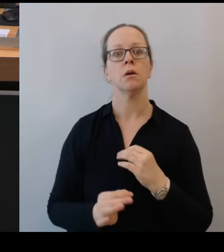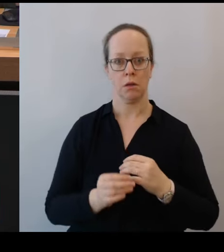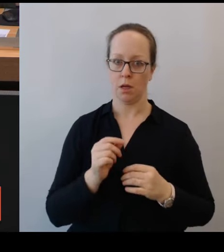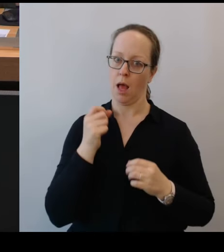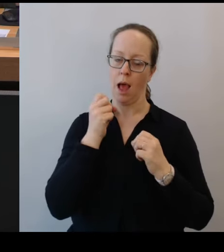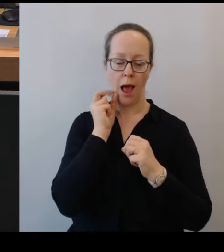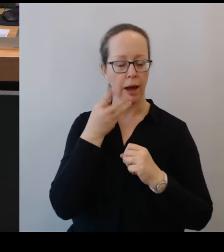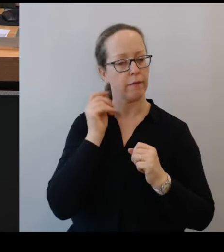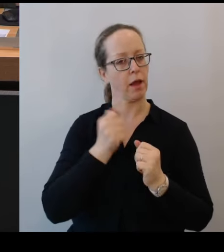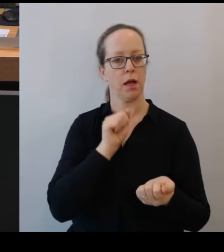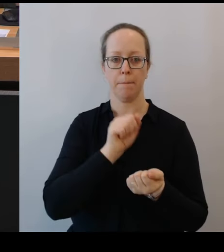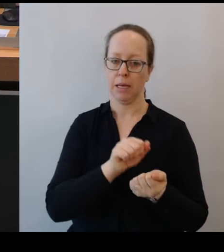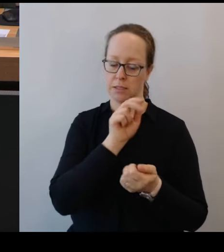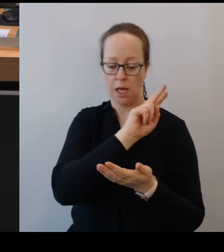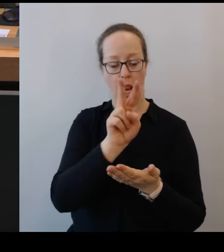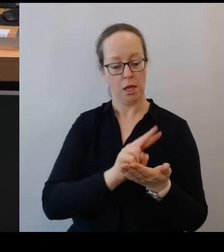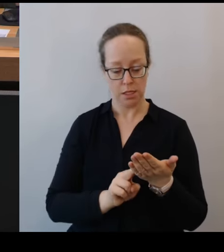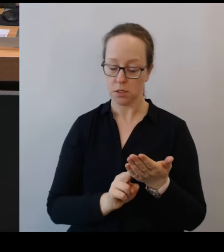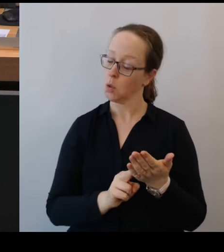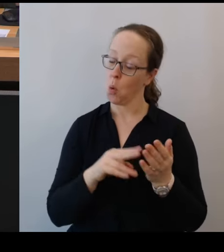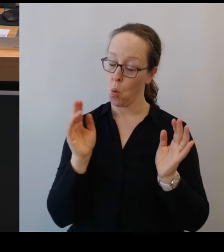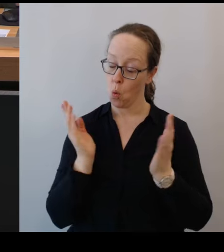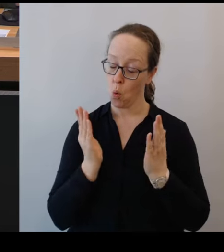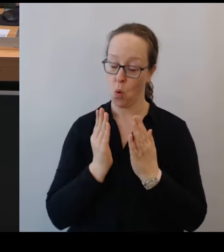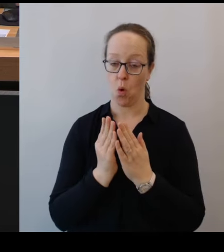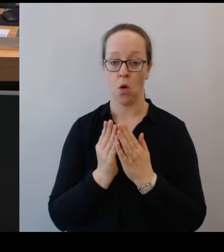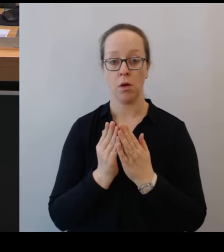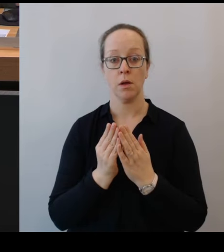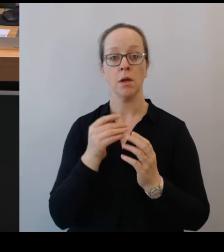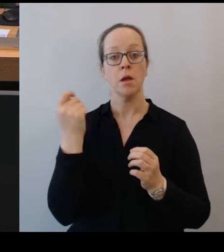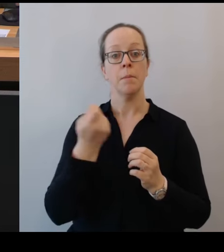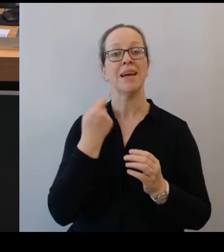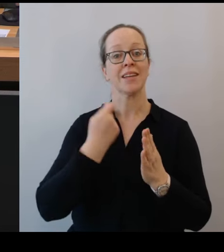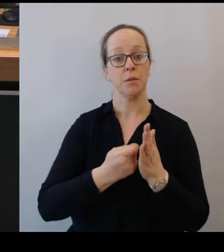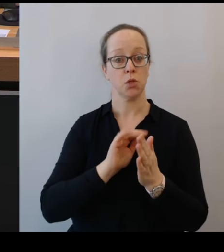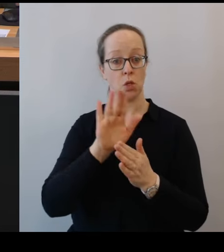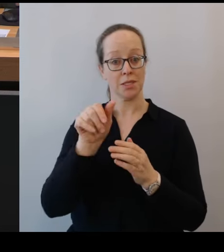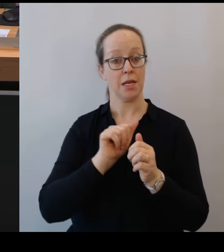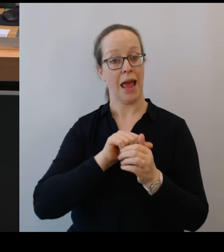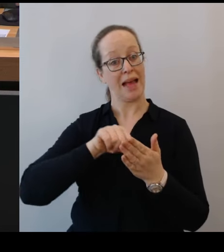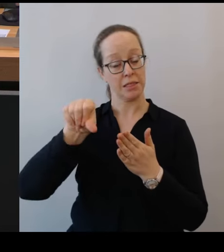an horrenden Betriebskosten-Nachzahlung zu tun, die auf die Berliner Mieterinnen und Mieter zurollen.